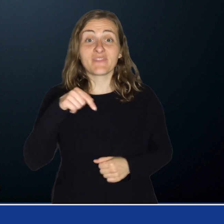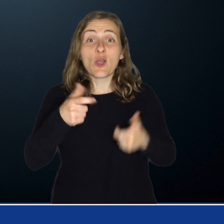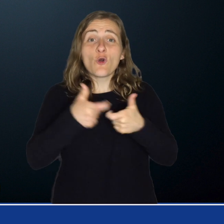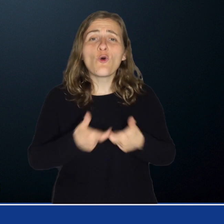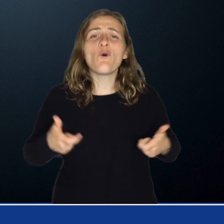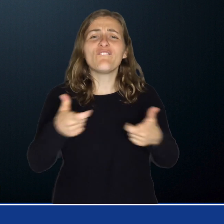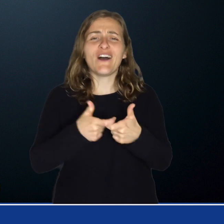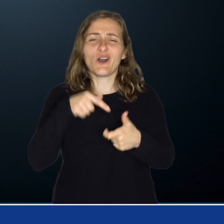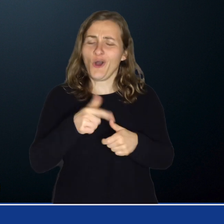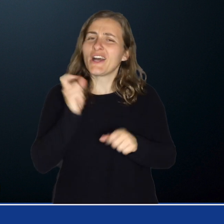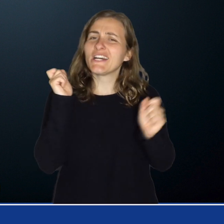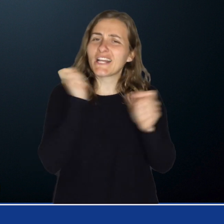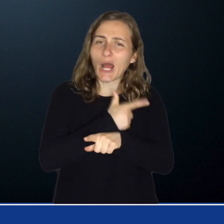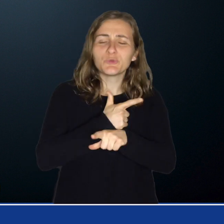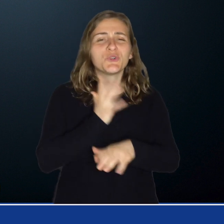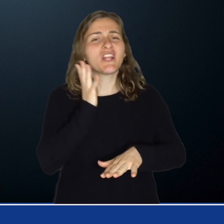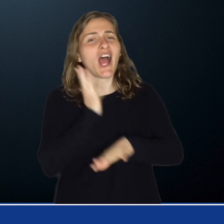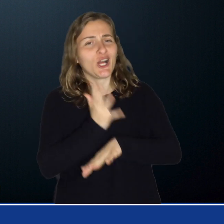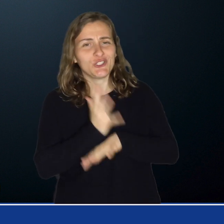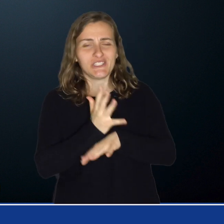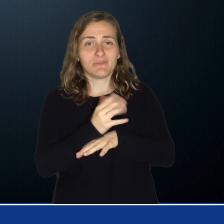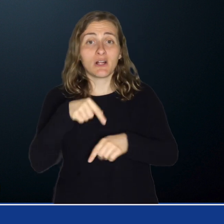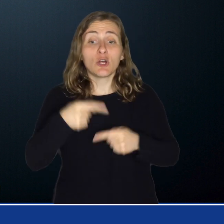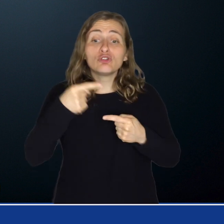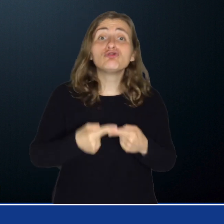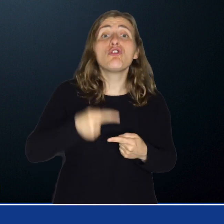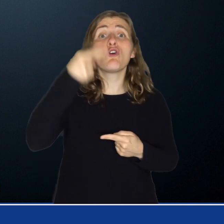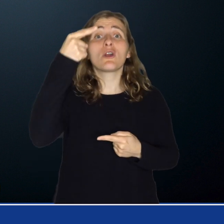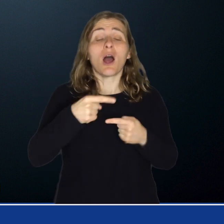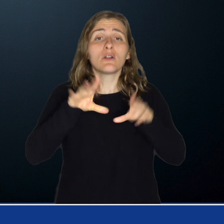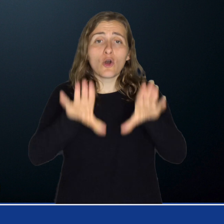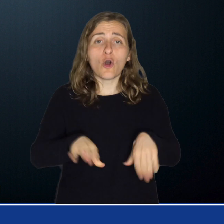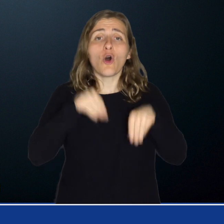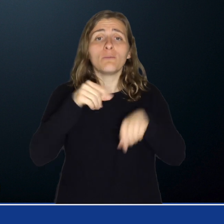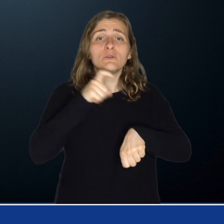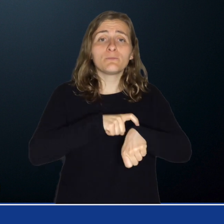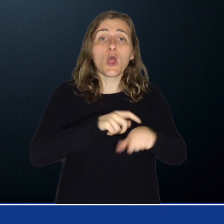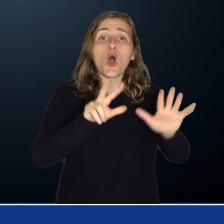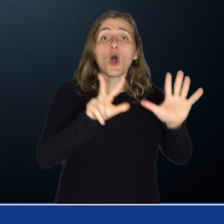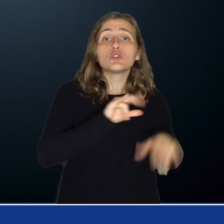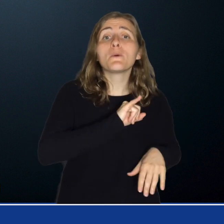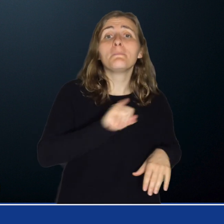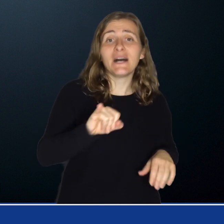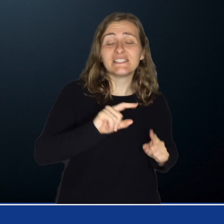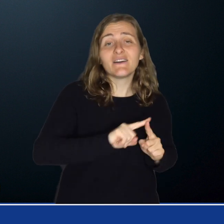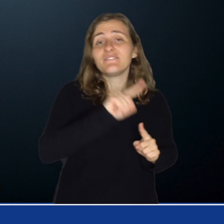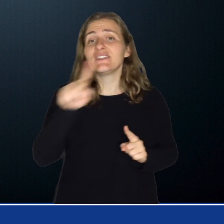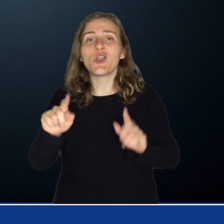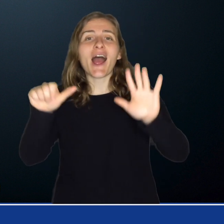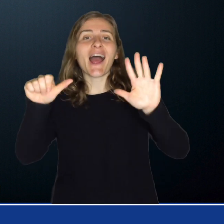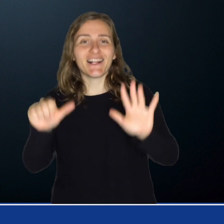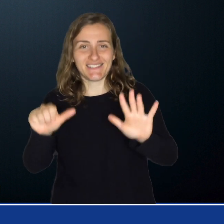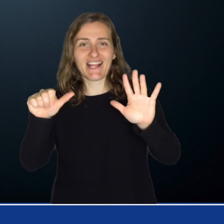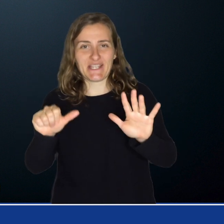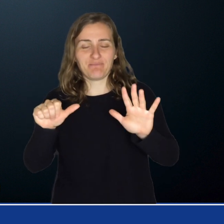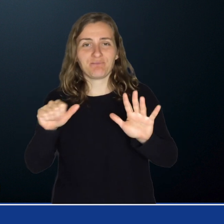Il convegno gratuito e accessibile comincerà alle 8:30 e terminerà alle 18.